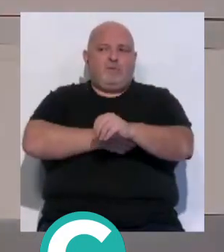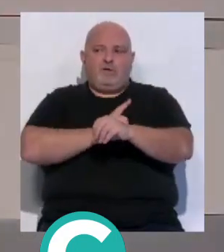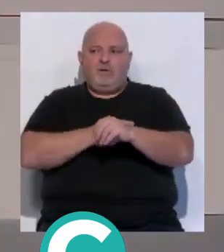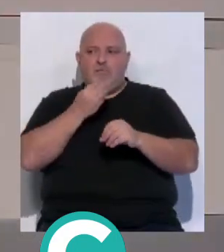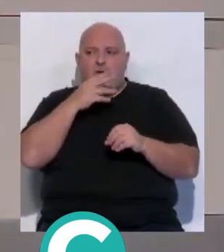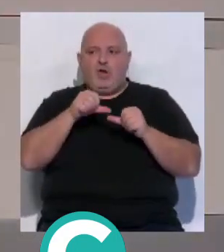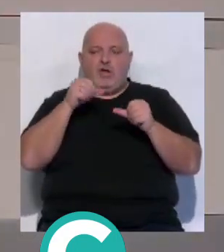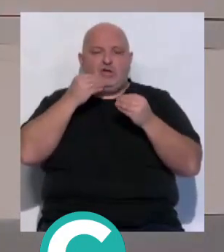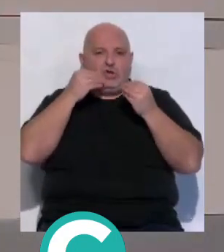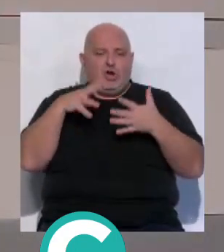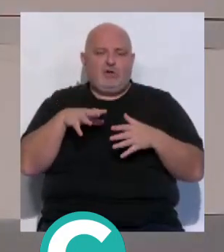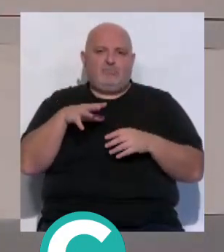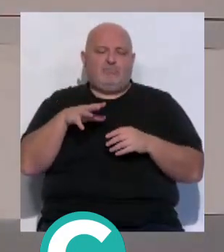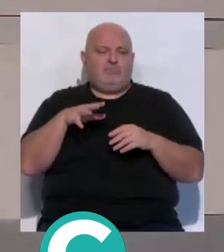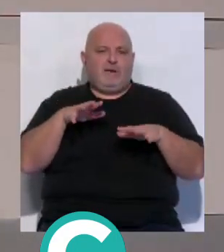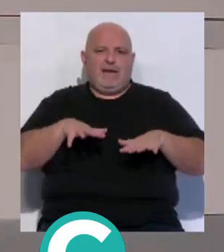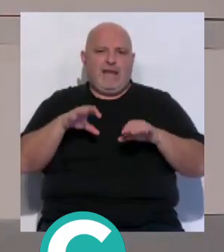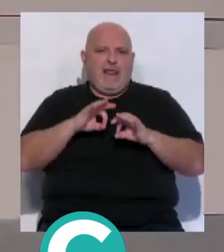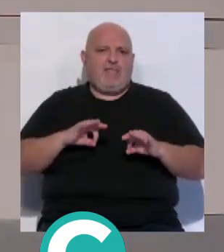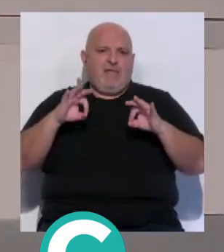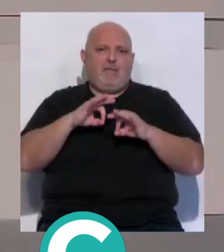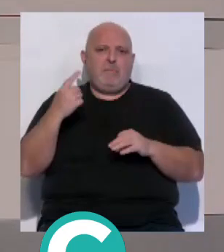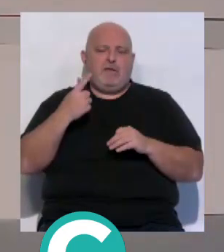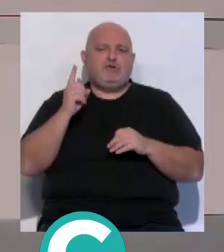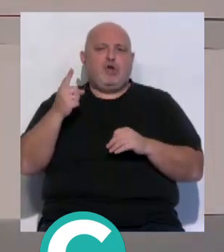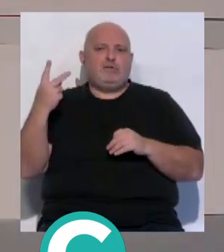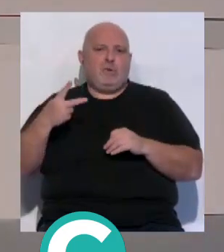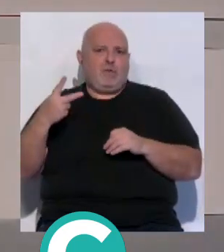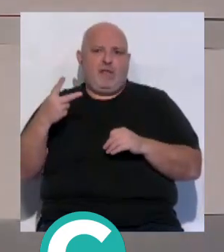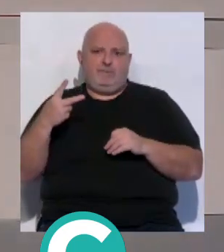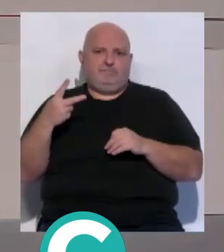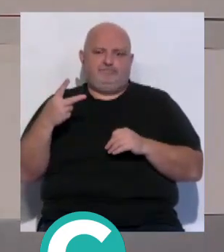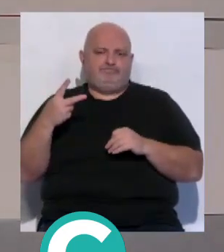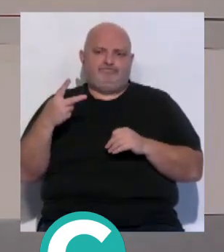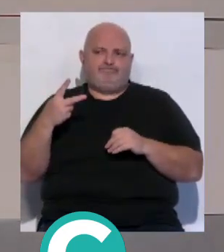mejor de la historia que no tuvo ni en primera división solamente en segunda división como es